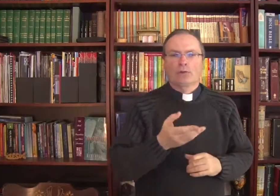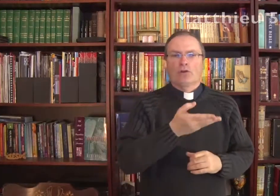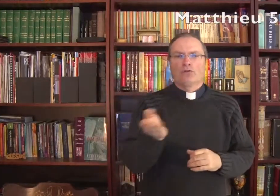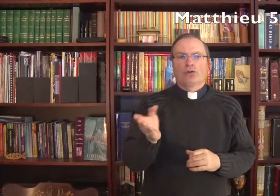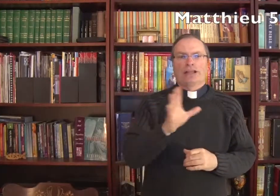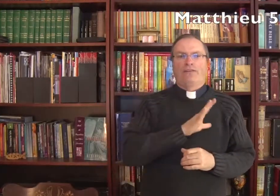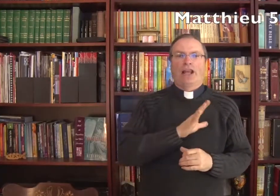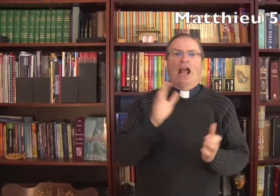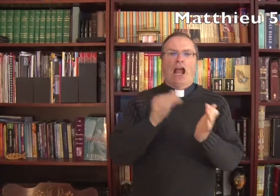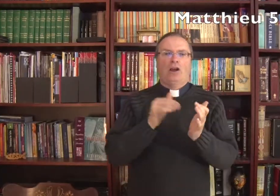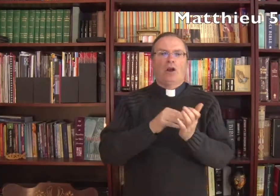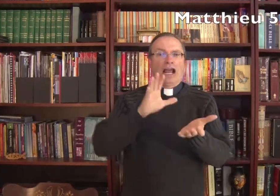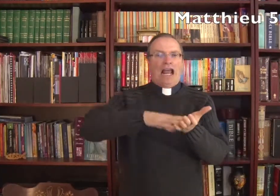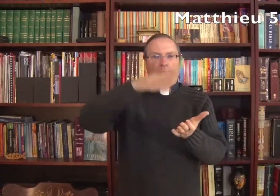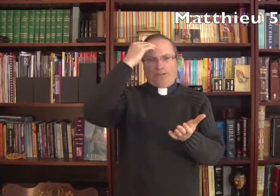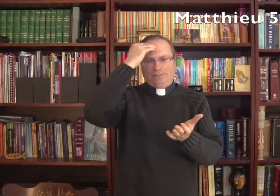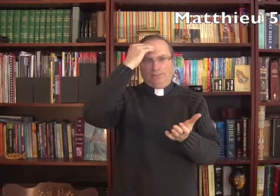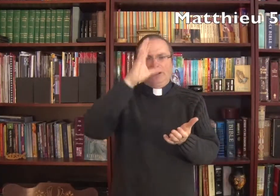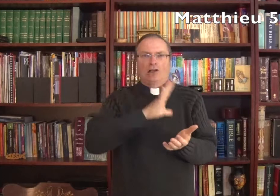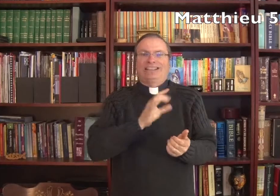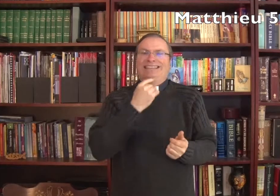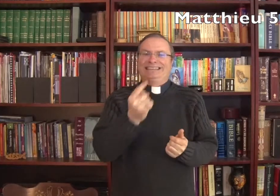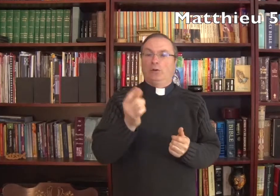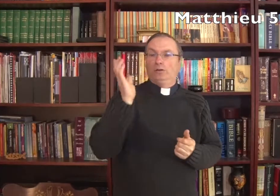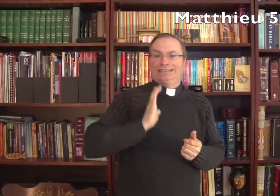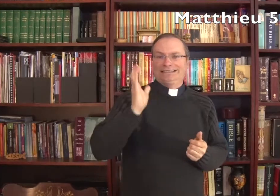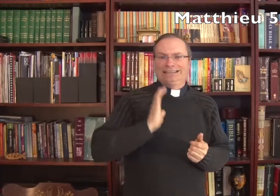Vous avez encore appris qu’il a été dit aux anciens: